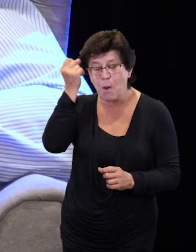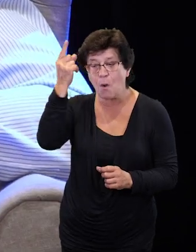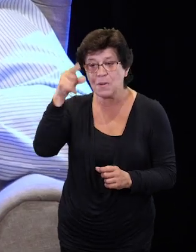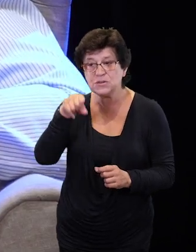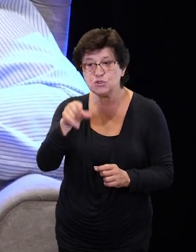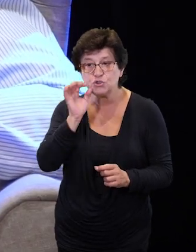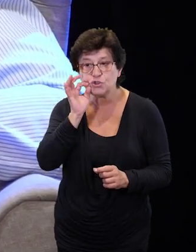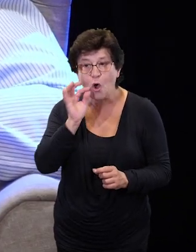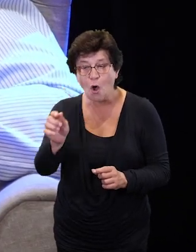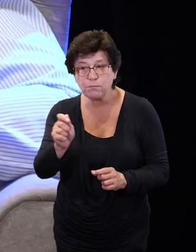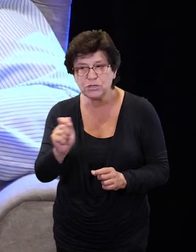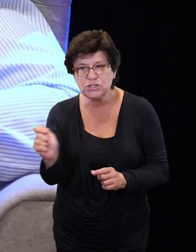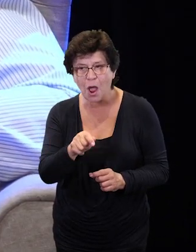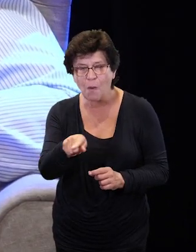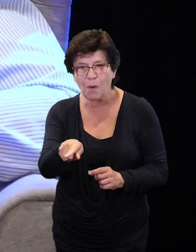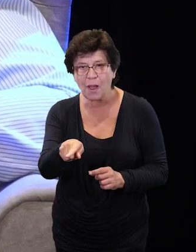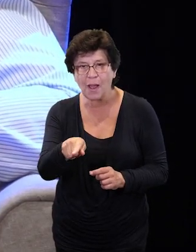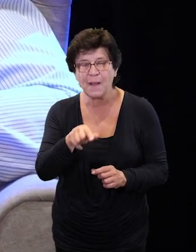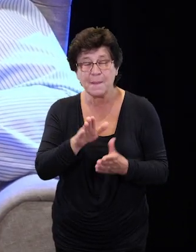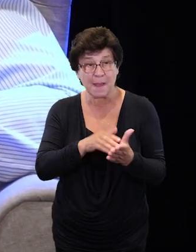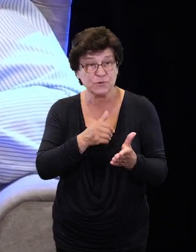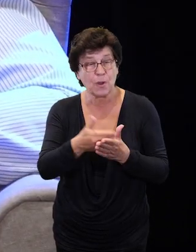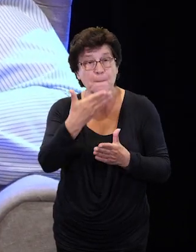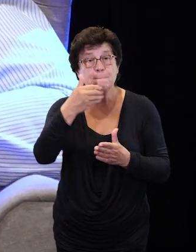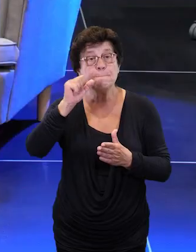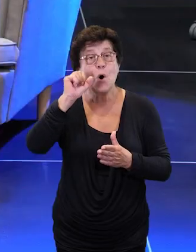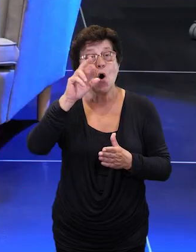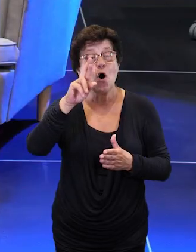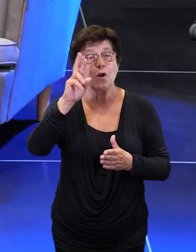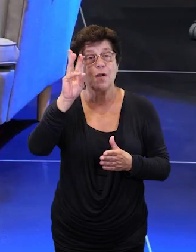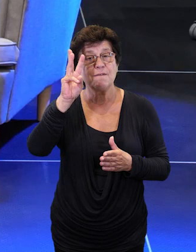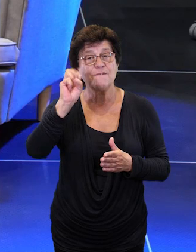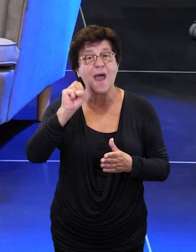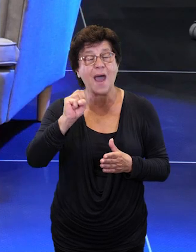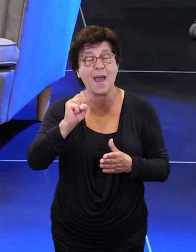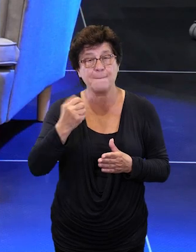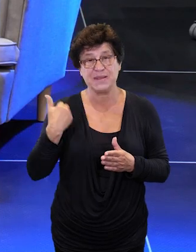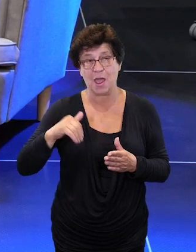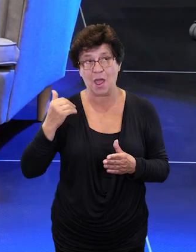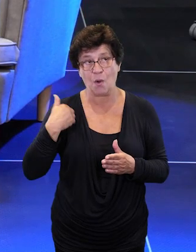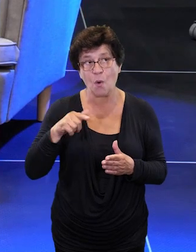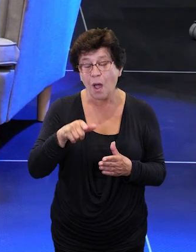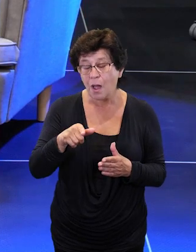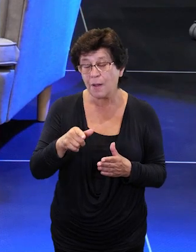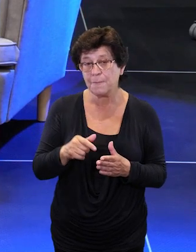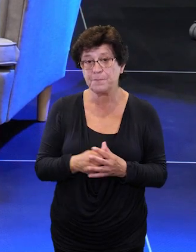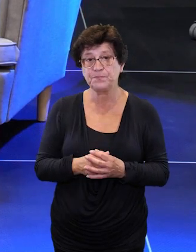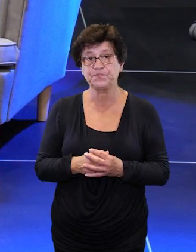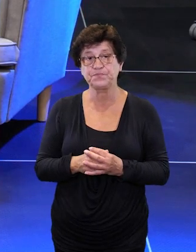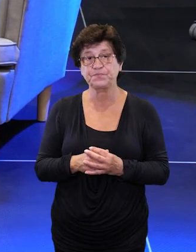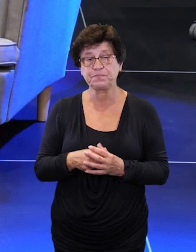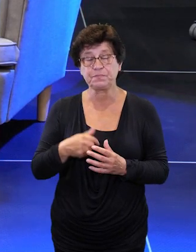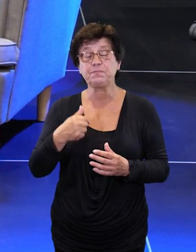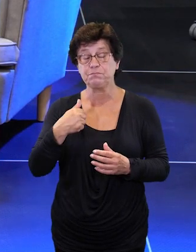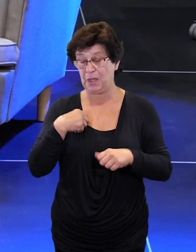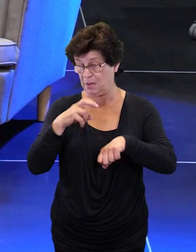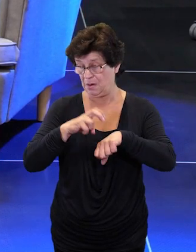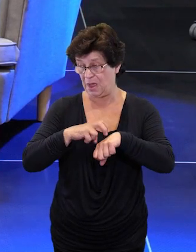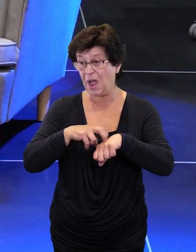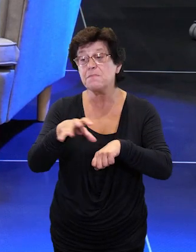Więc dojdziemy do tego jeszcze kiedyś. Czyli w badaniach nad lekami jednak bierze się pod uwagę cały czas